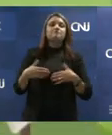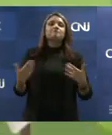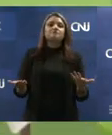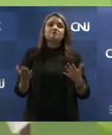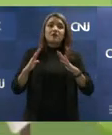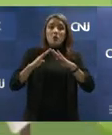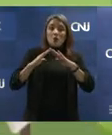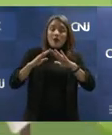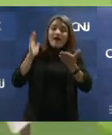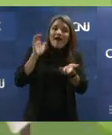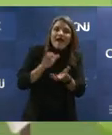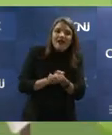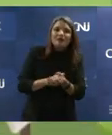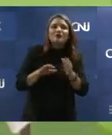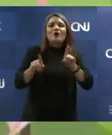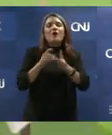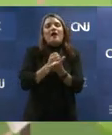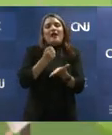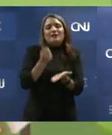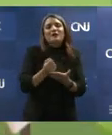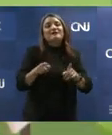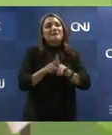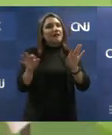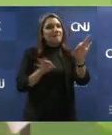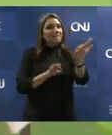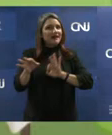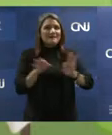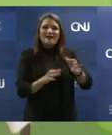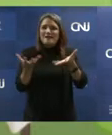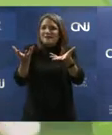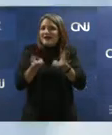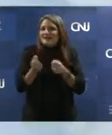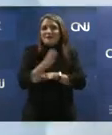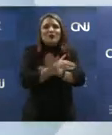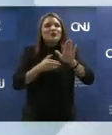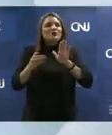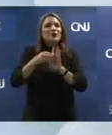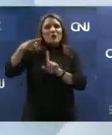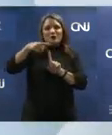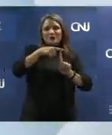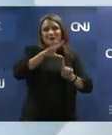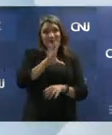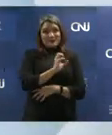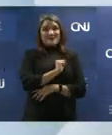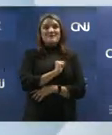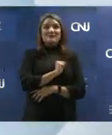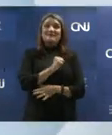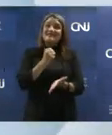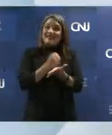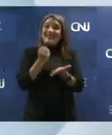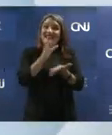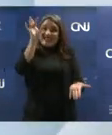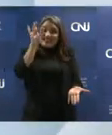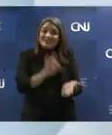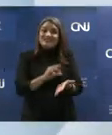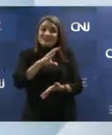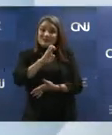também estão prontos para receber todas as formas de amor. O registro civil de pessoas naturais.